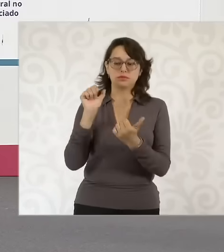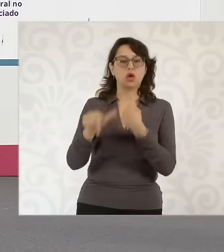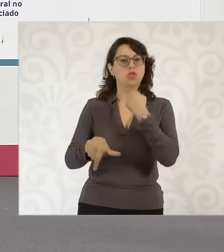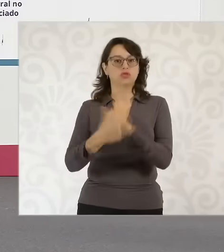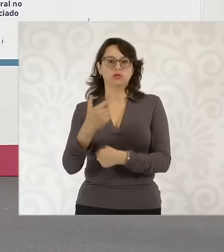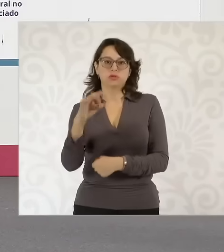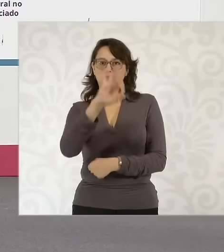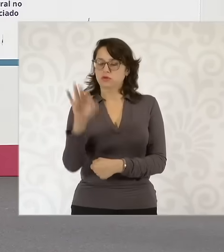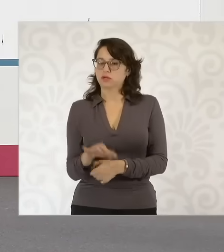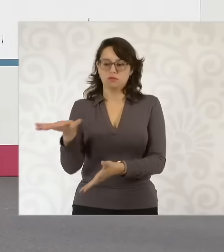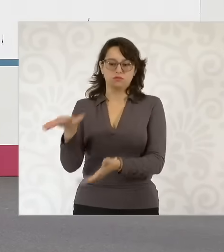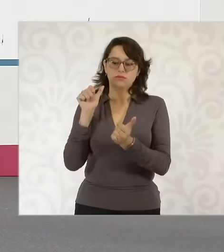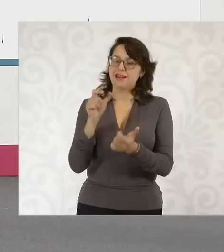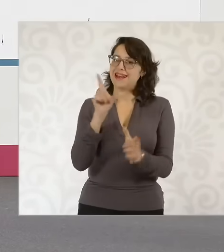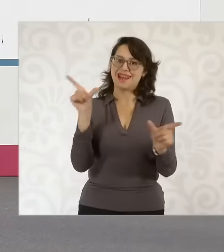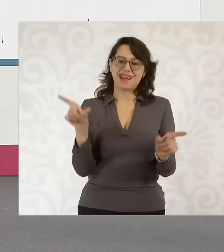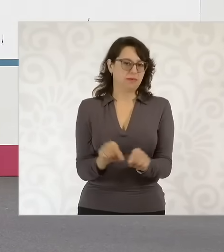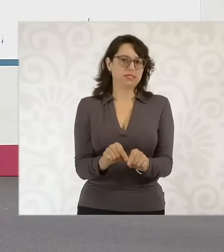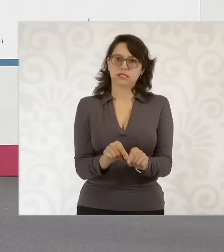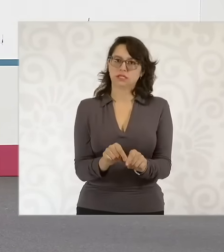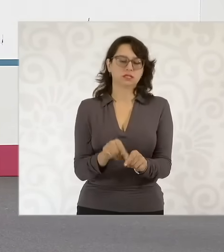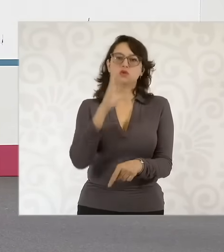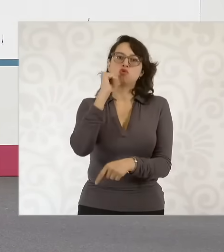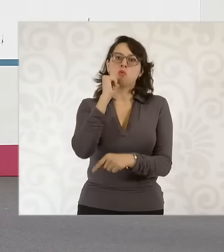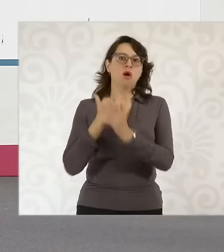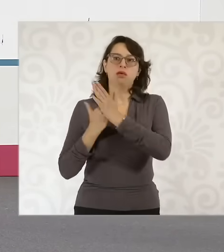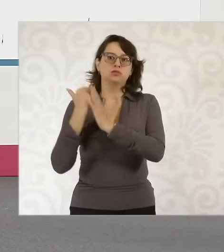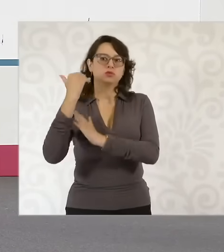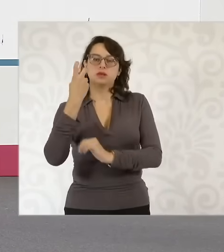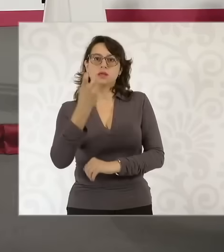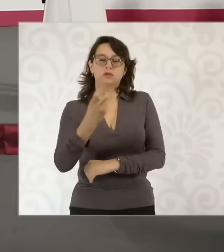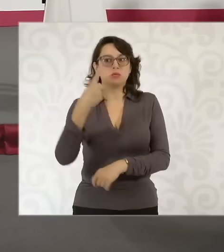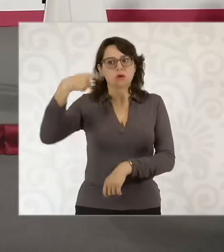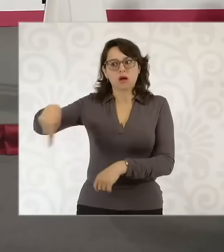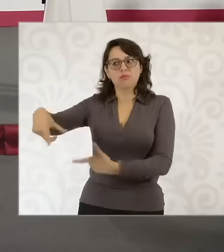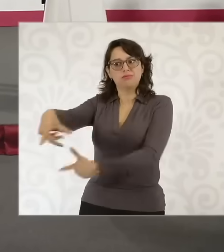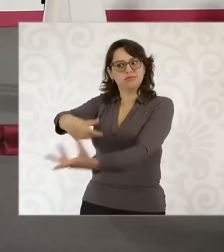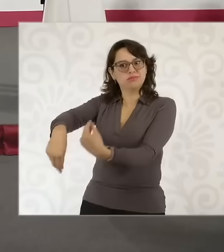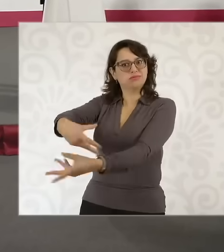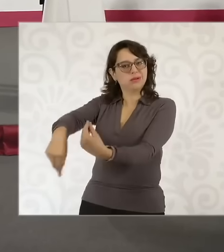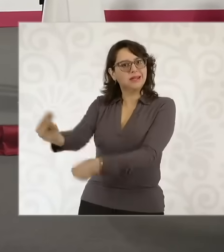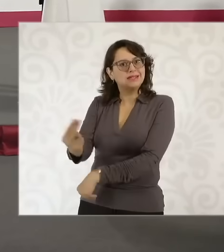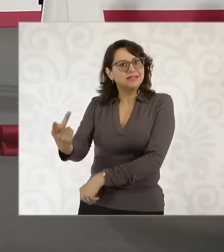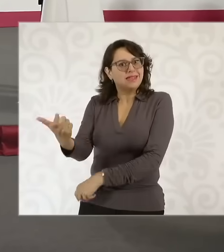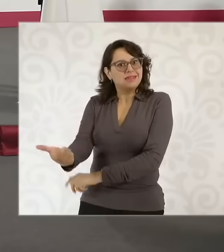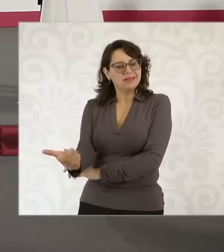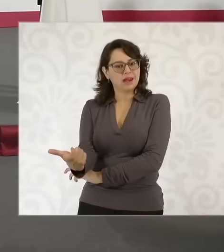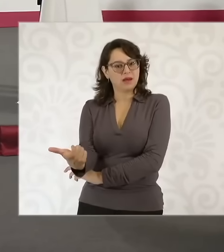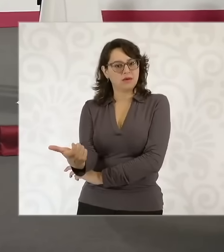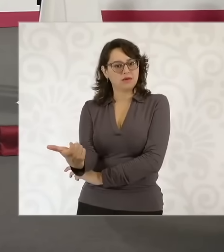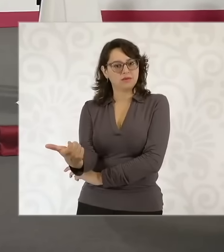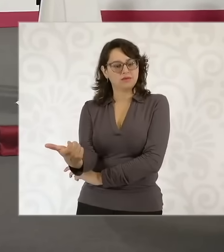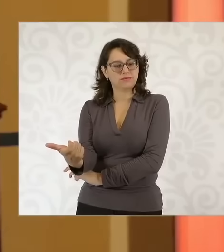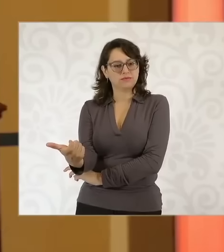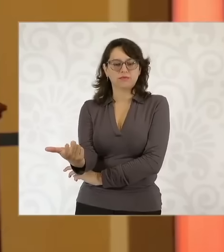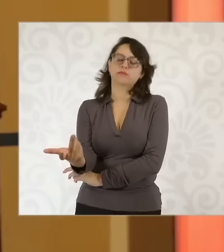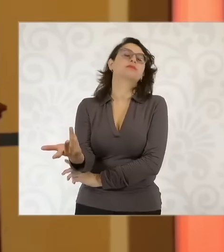en la siguiente, eso es lo primero, 30% y 12% de derecho petrolero para el bienestar. Y en